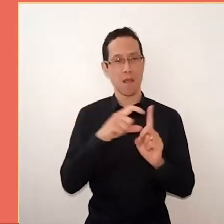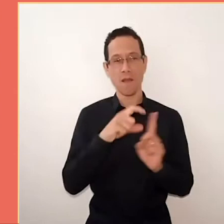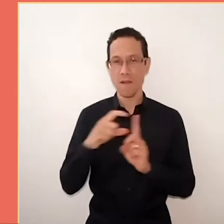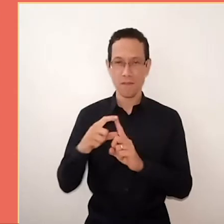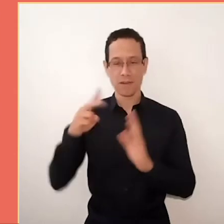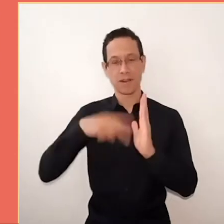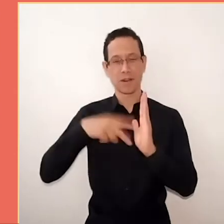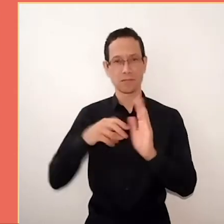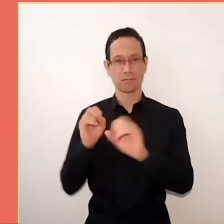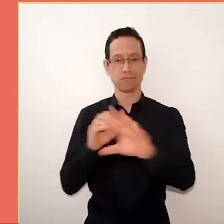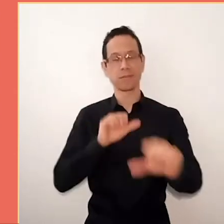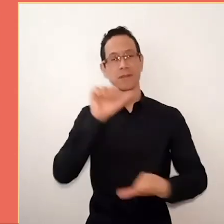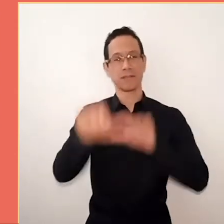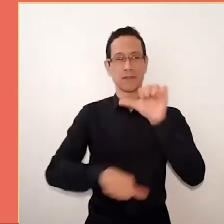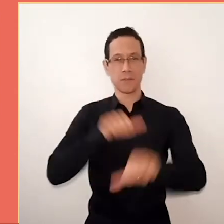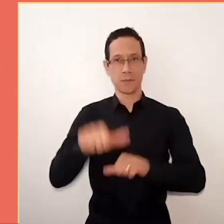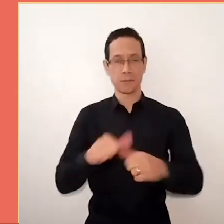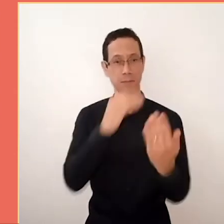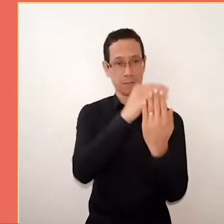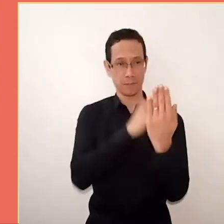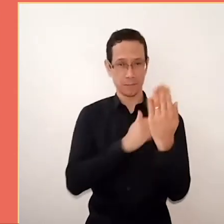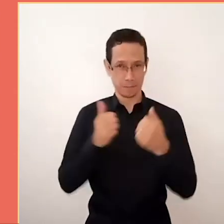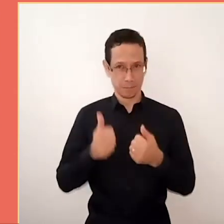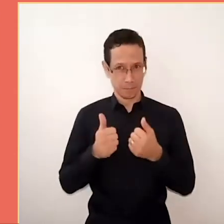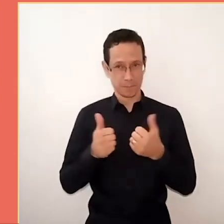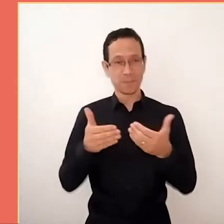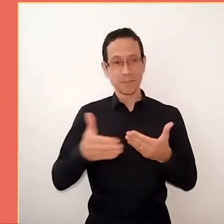Seguindo com a nossa programação, passo a palavra à Tereza Perez,